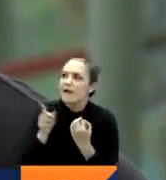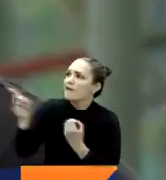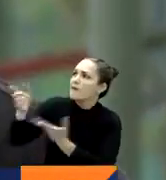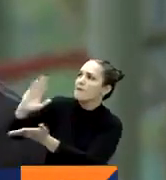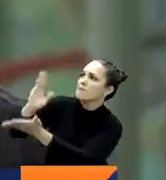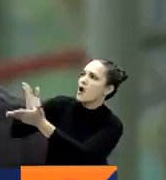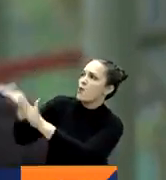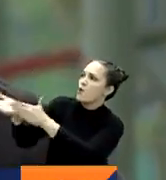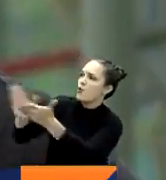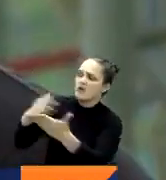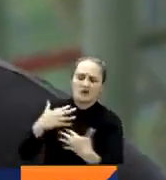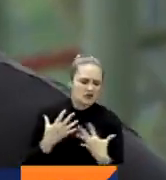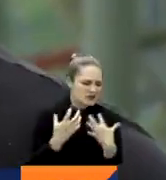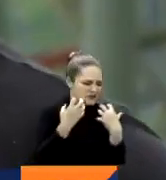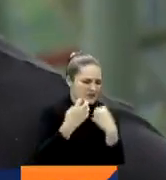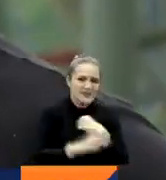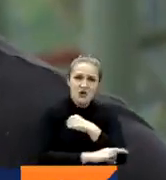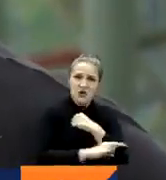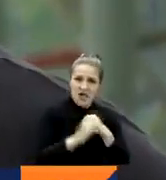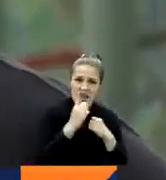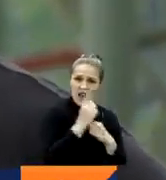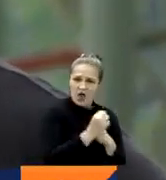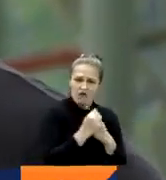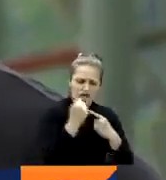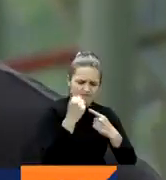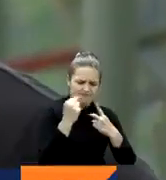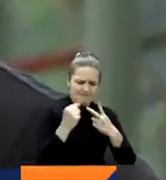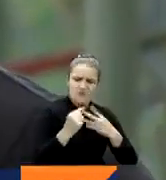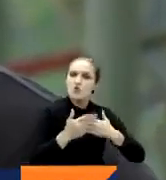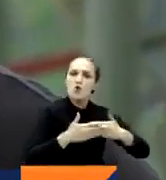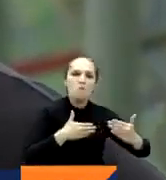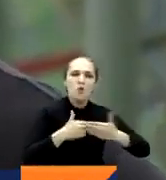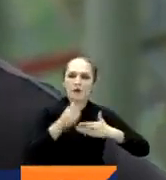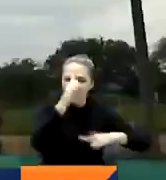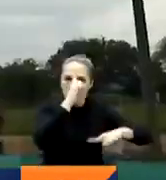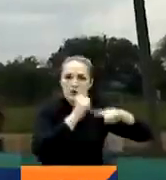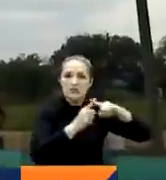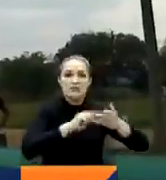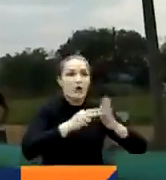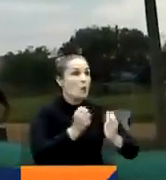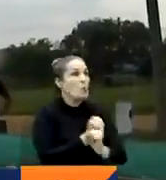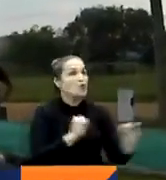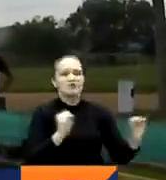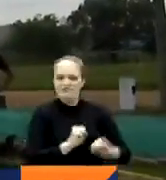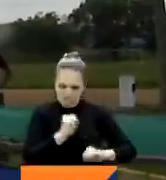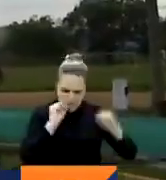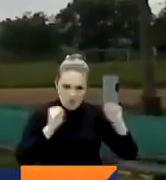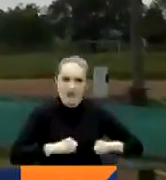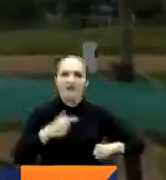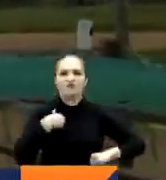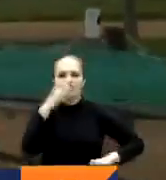TENERLA LA FAMILIA CERCA, LOS SERES QUERIDOS PODEMOS